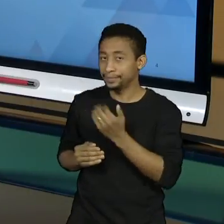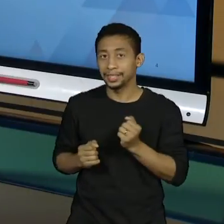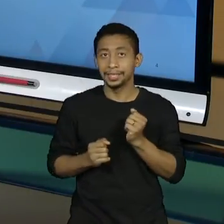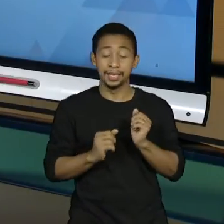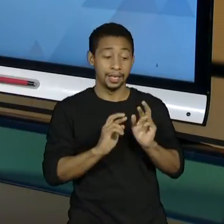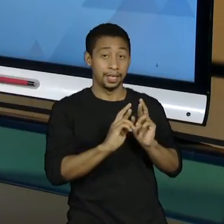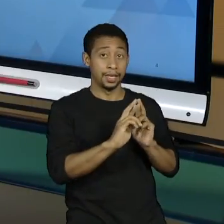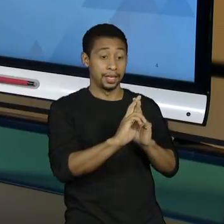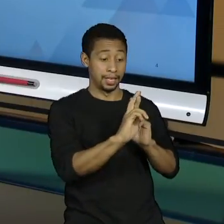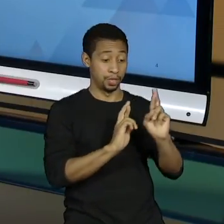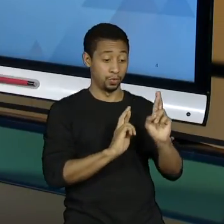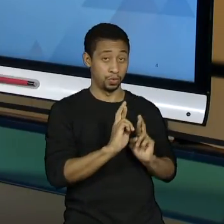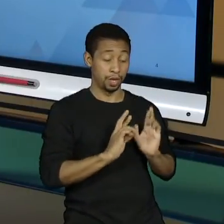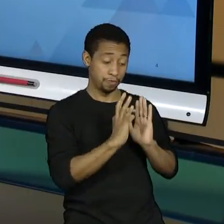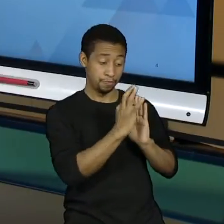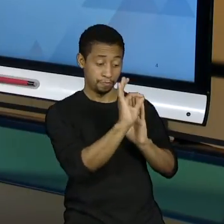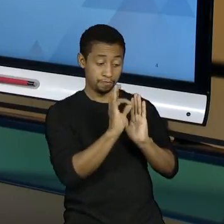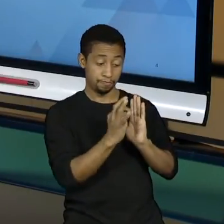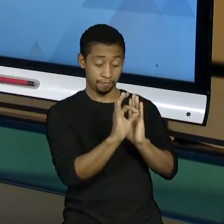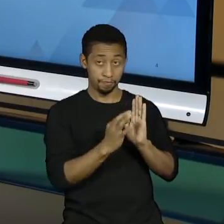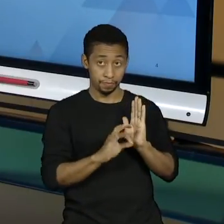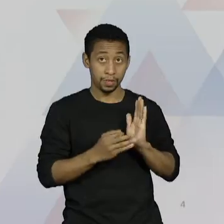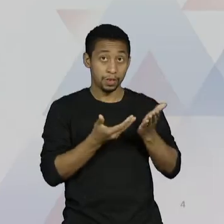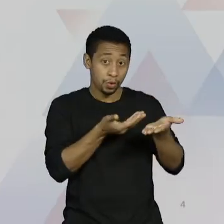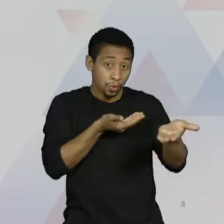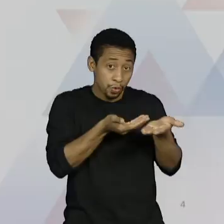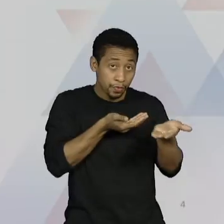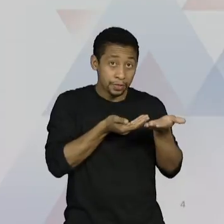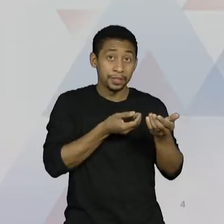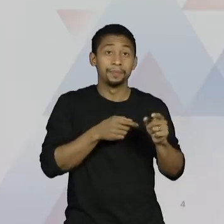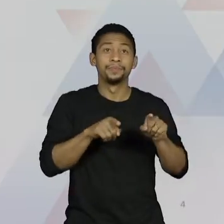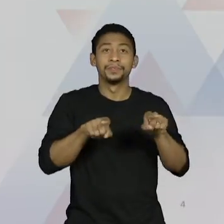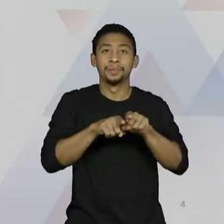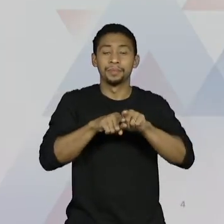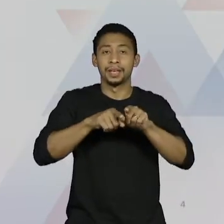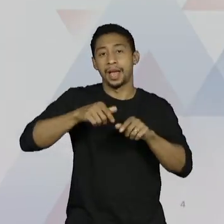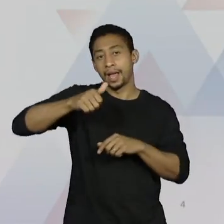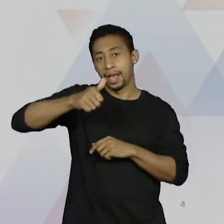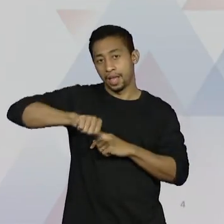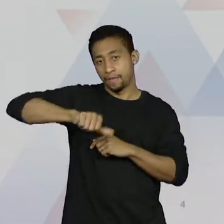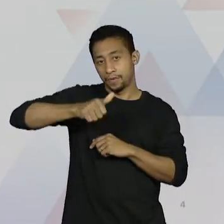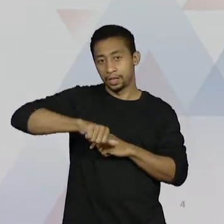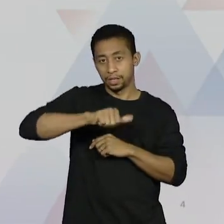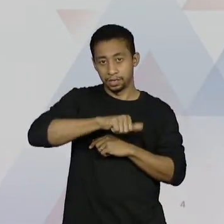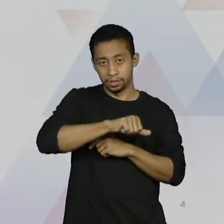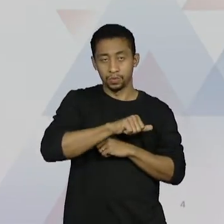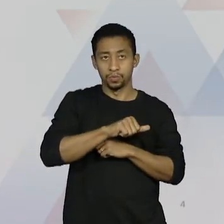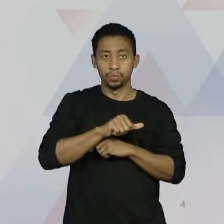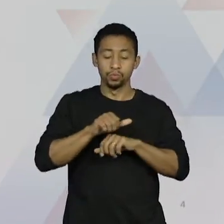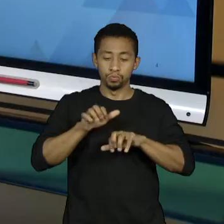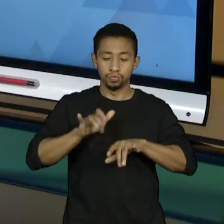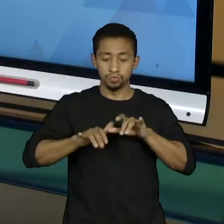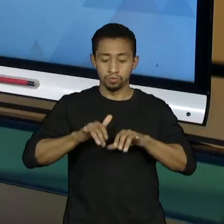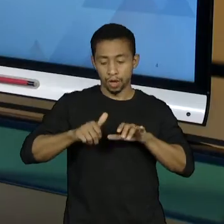GENTE VAI CONVERSAR SOBRE ESSA QUESTÃO. "AVALIAÇÃO DO DESENVOLVIMENTO". LEMBRE-SE: ISSO É UMA DISCIPLINA, VOCÊ ESTÁ FAZENDO UM PROJETO